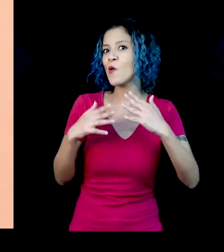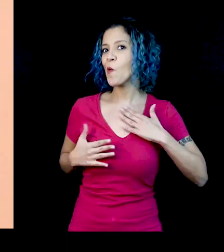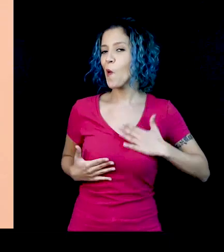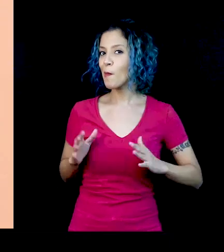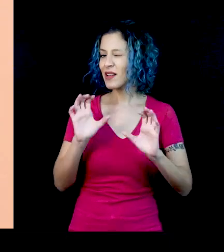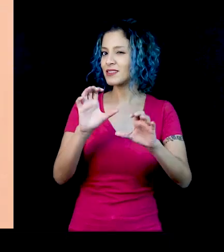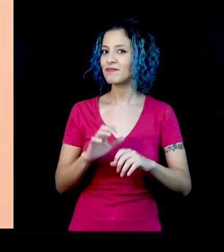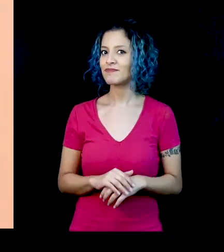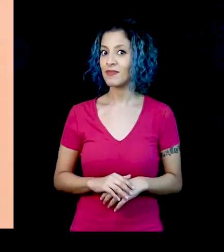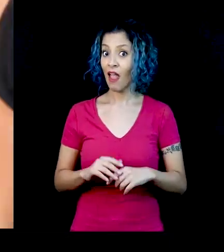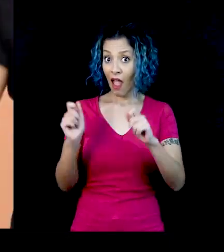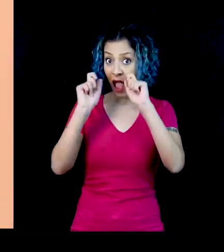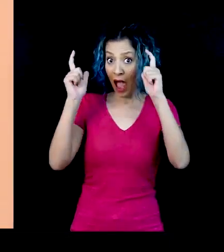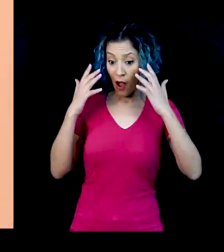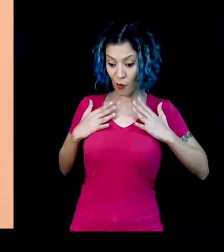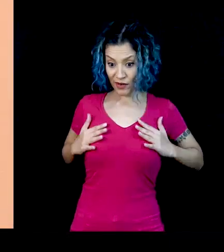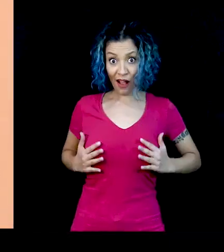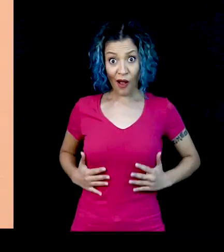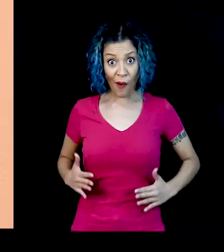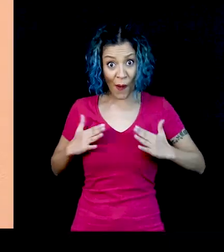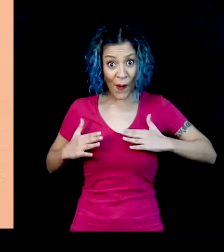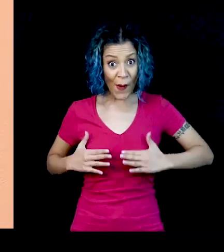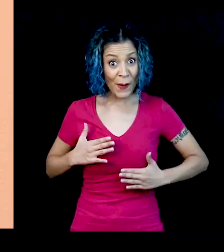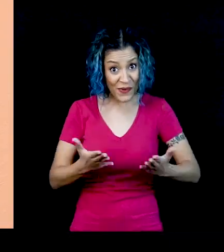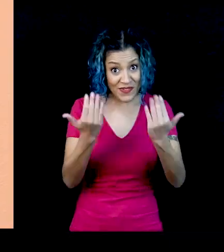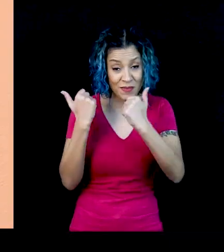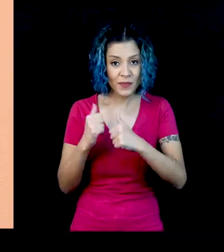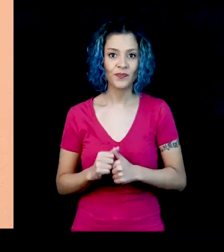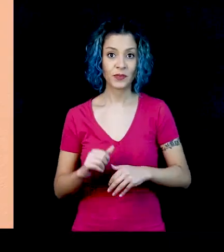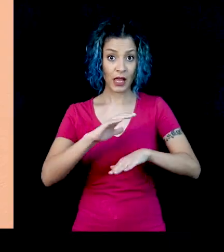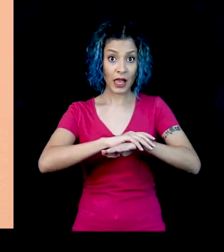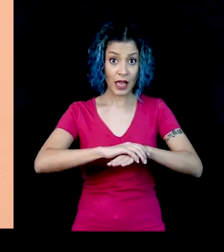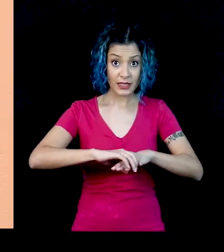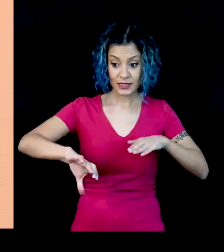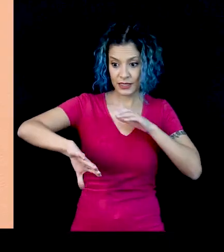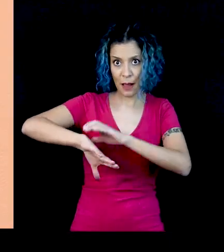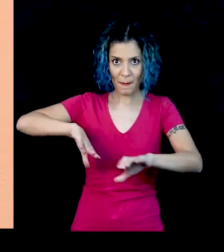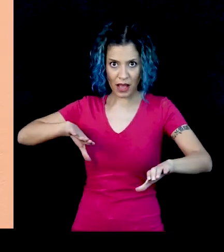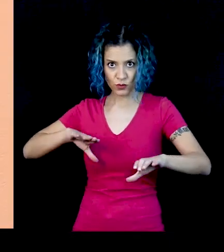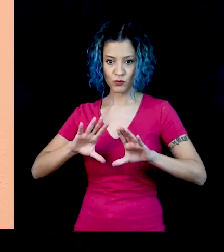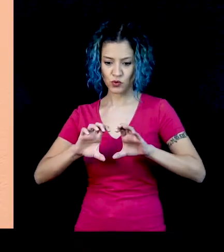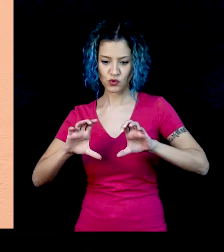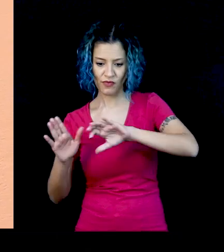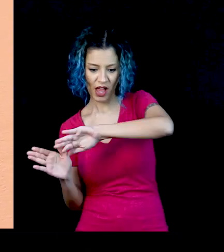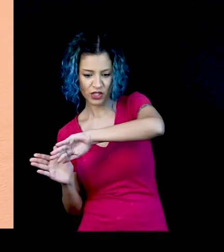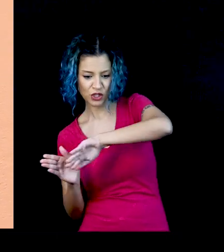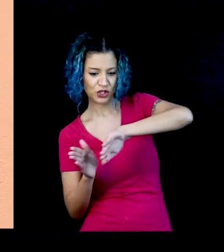Bora acordar esse corpo! Vou convidá-lo para tirar os sapatos, arrastar o sofá do lugar